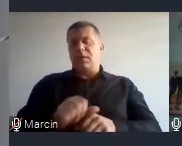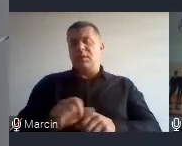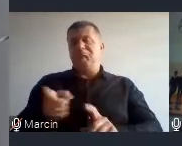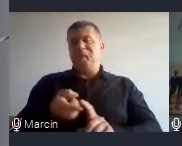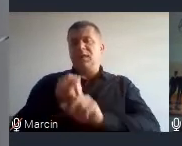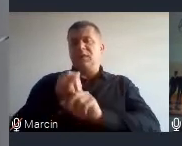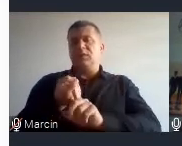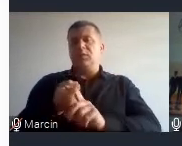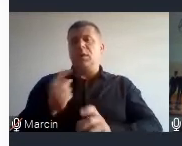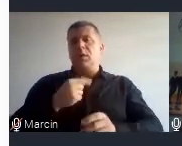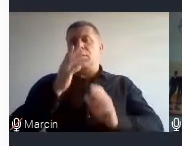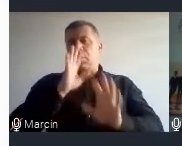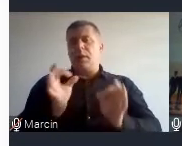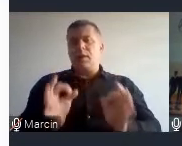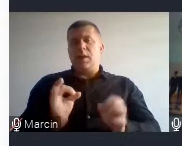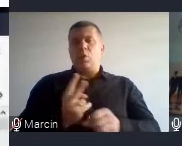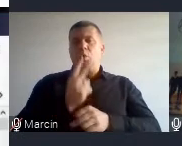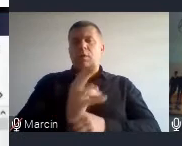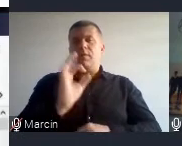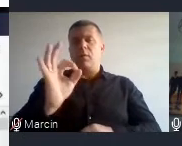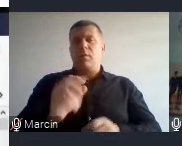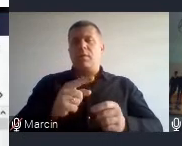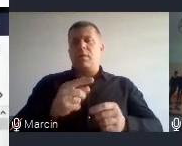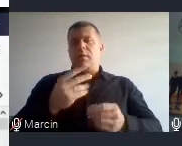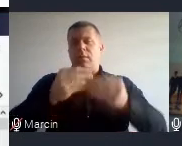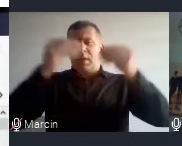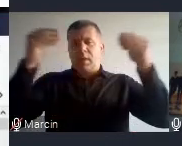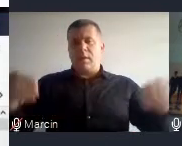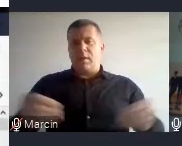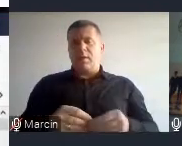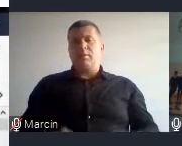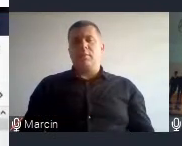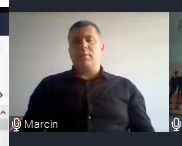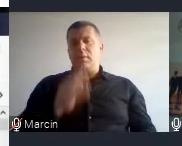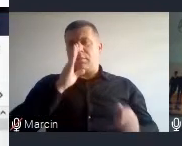Pokazuję w tej chwili, udostępniam swój ekran i pokazuje Państwu wytyczne.